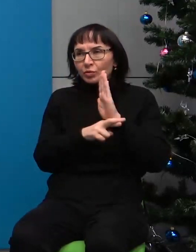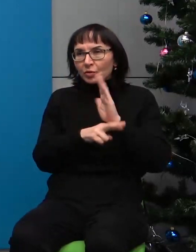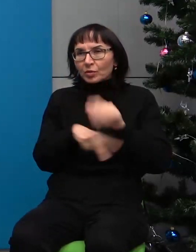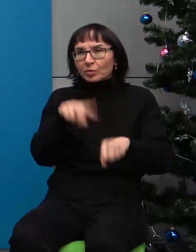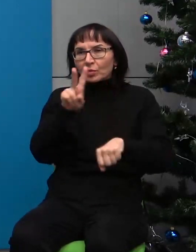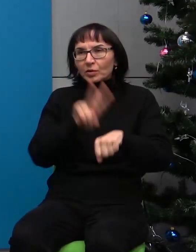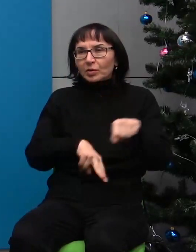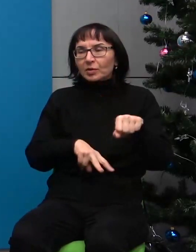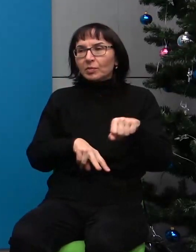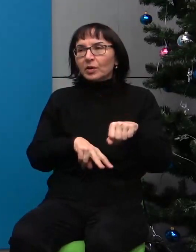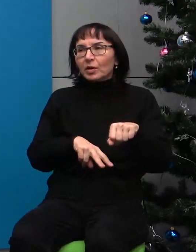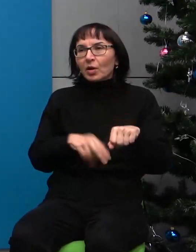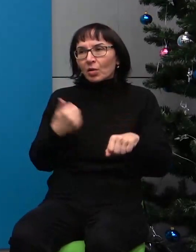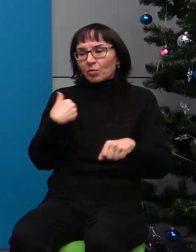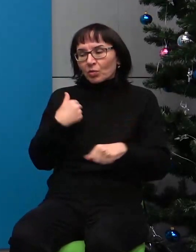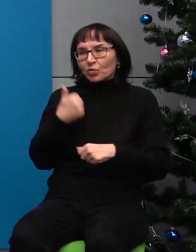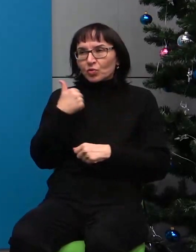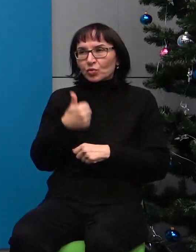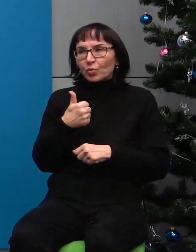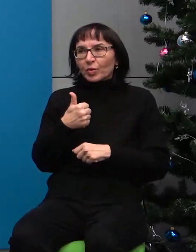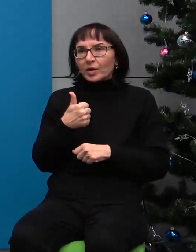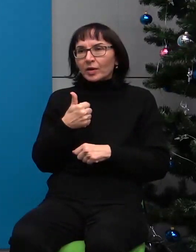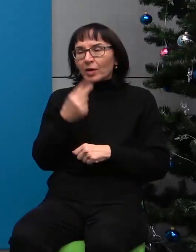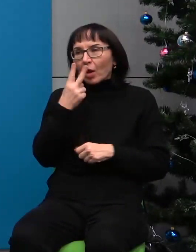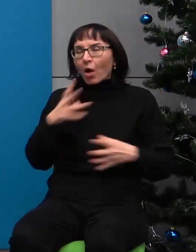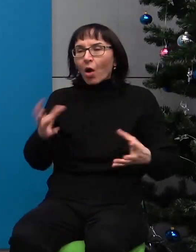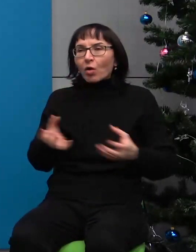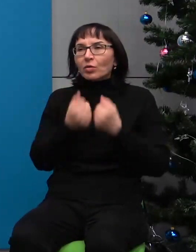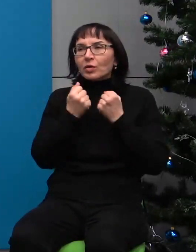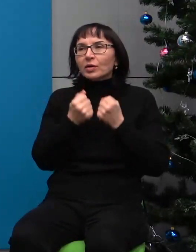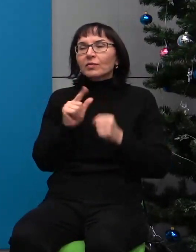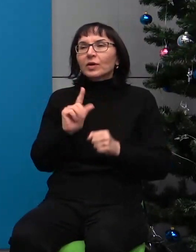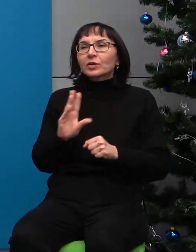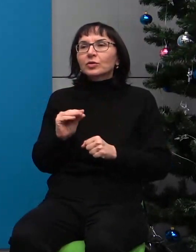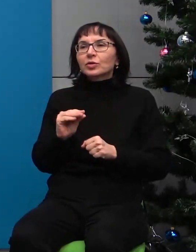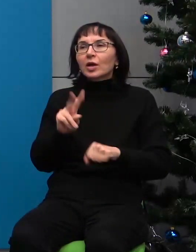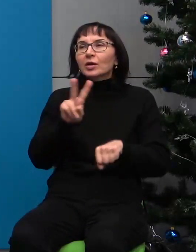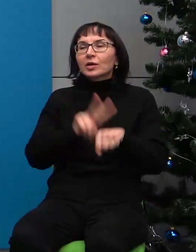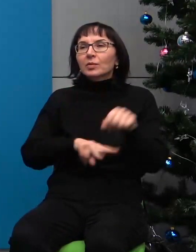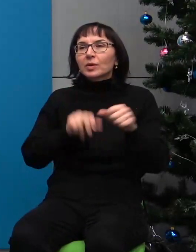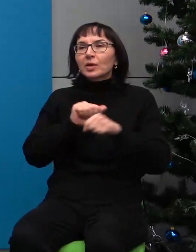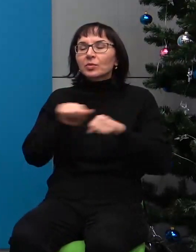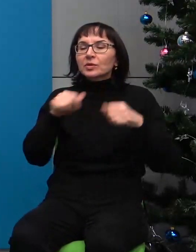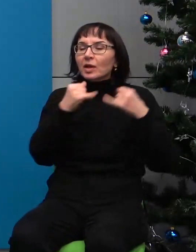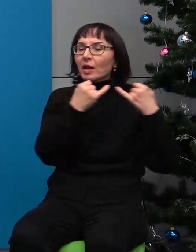I to było fascynujące. Odkrywać właśnie, że kryminał jest inny od wszystkich gatunków.